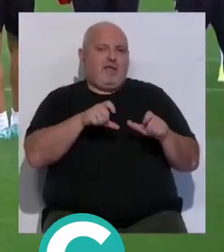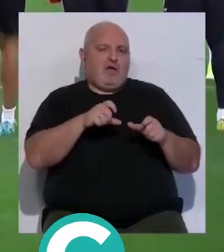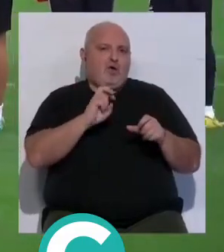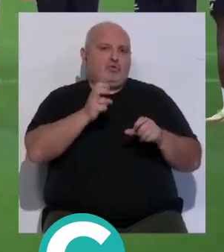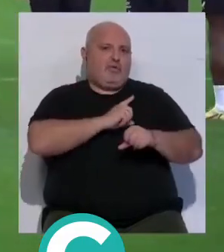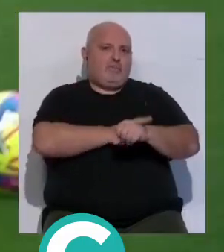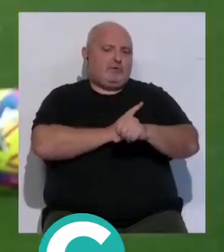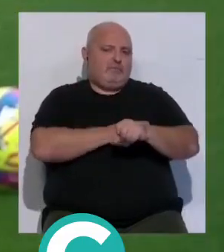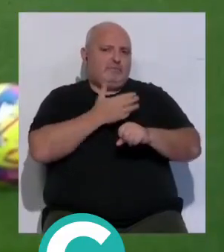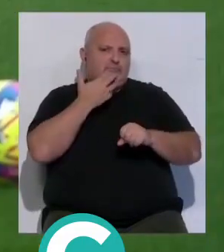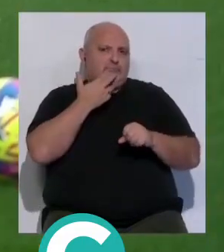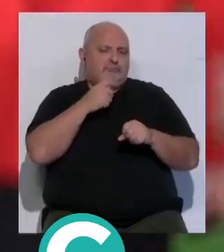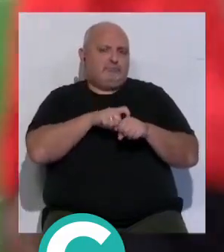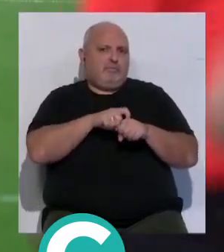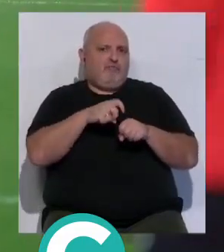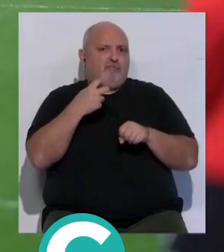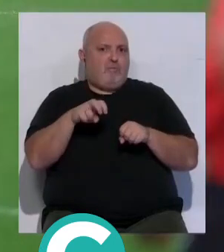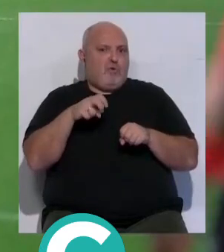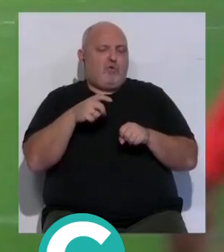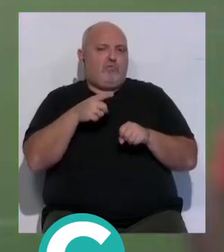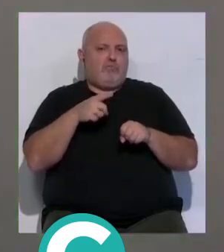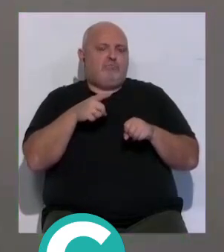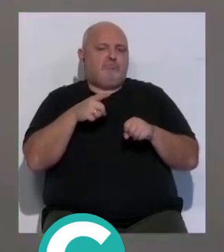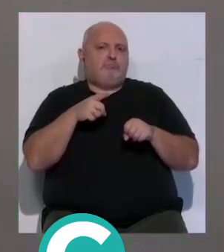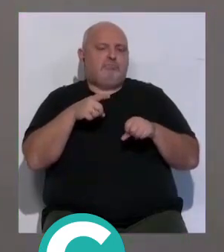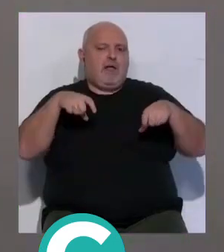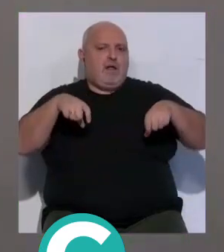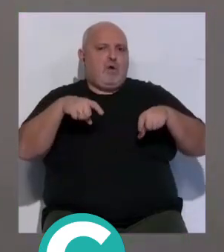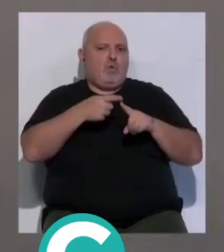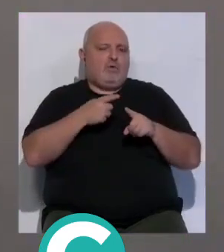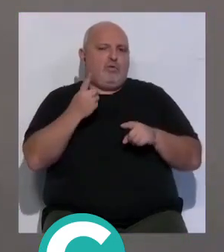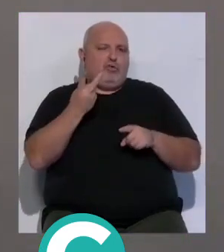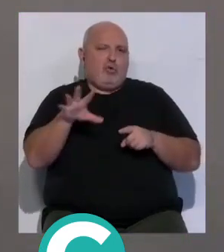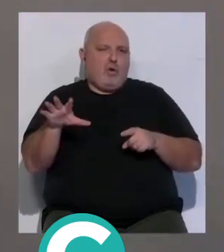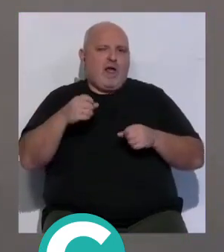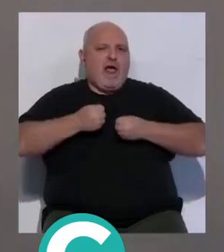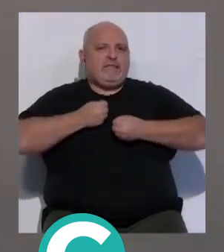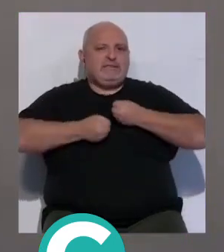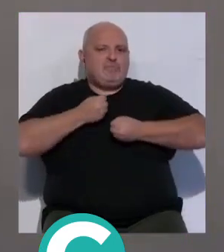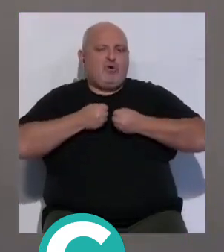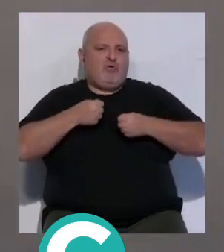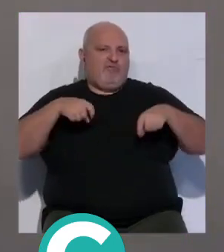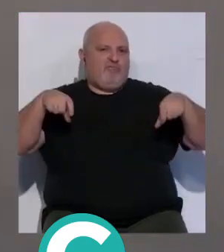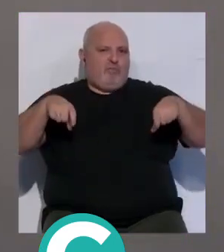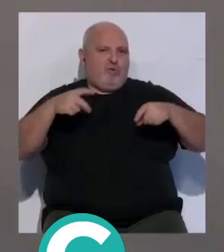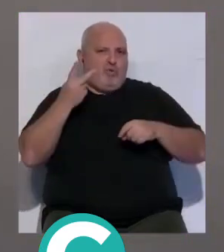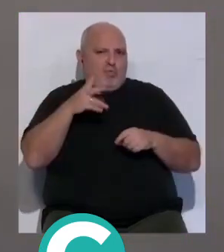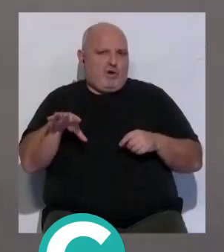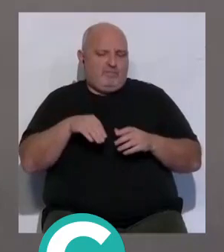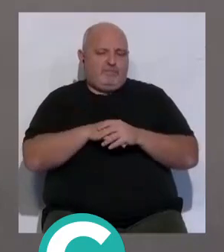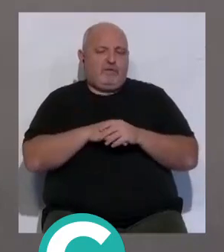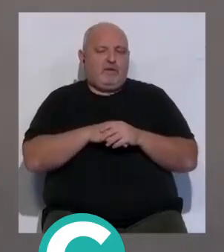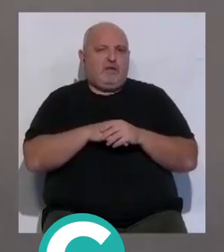deportes en este caso el fútbol les guste ver más arropado a su equipo porque el graderío está